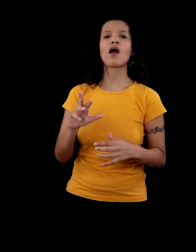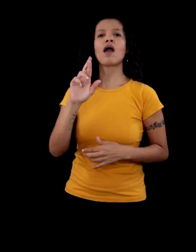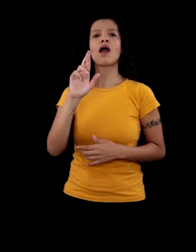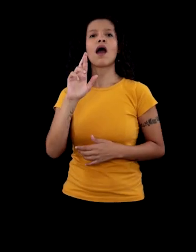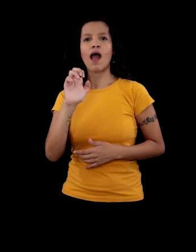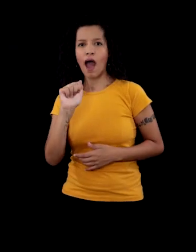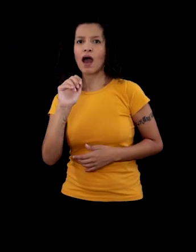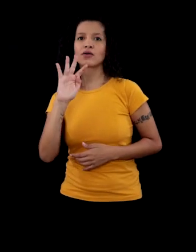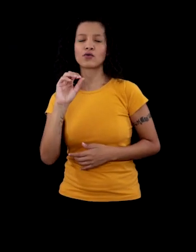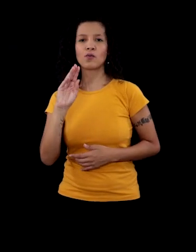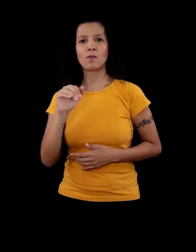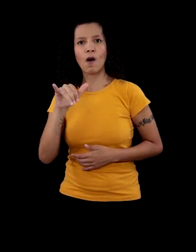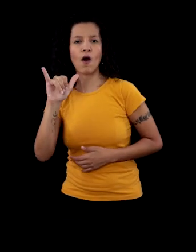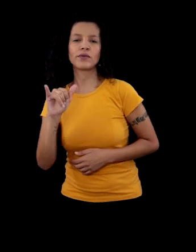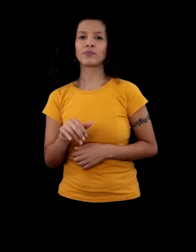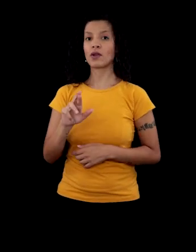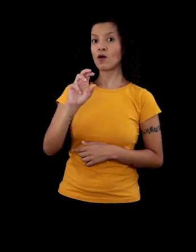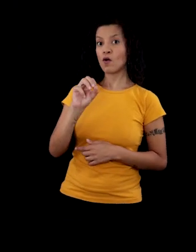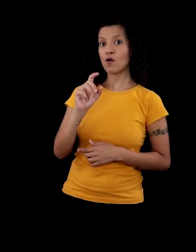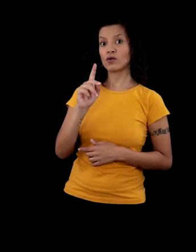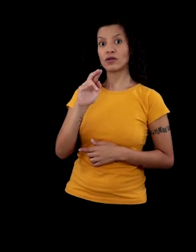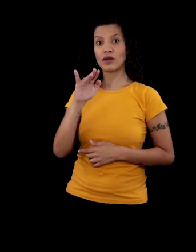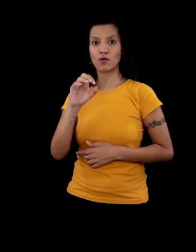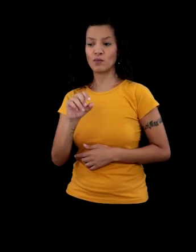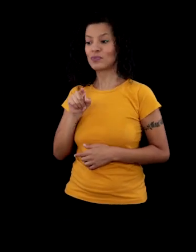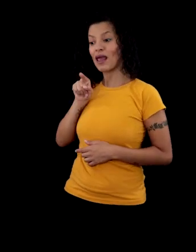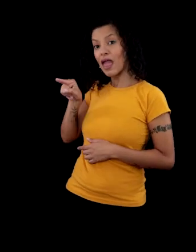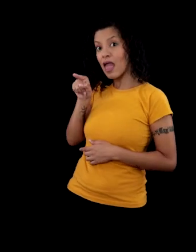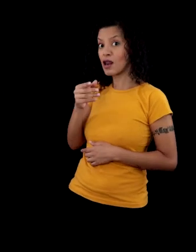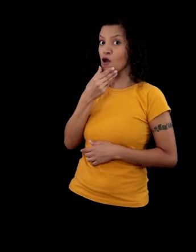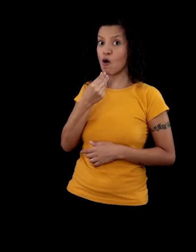e toda aquela turma do coletivo – Rato Boy, Rodrigo Jamanta –